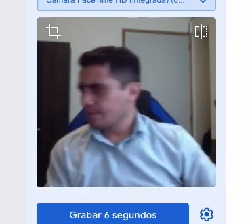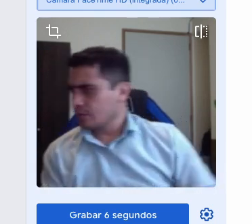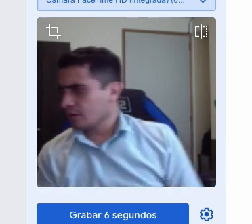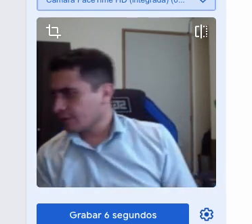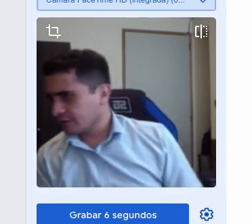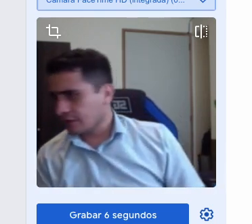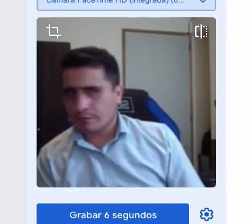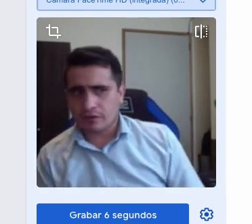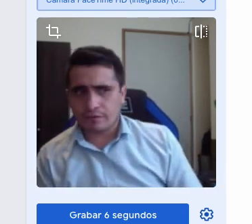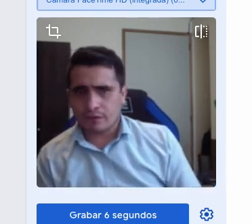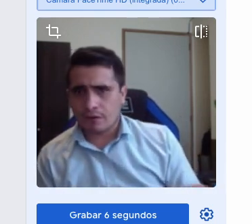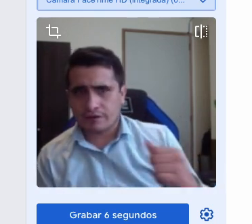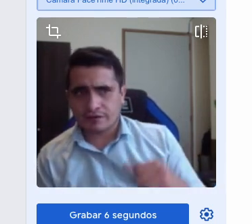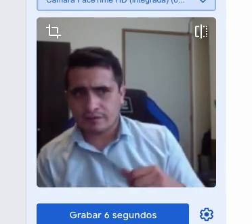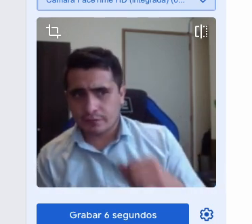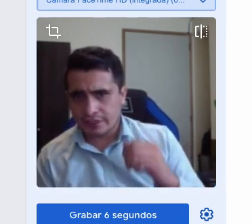de haber retirado micrófono ahora sí ya está